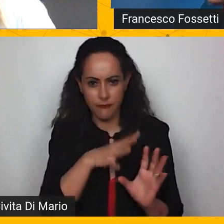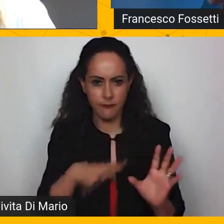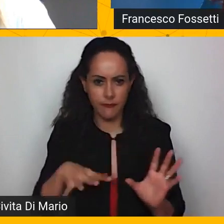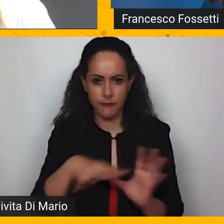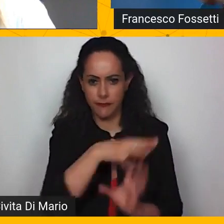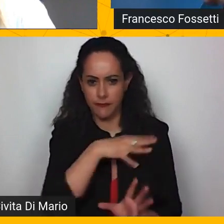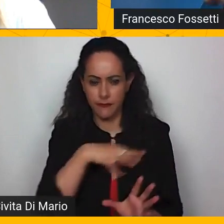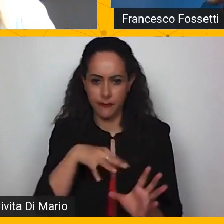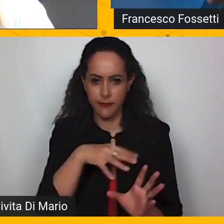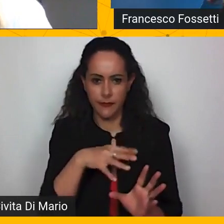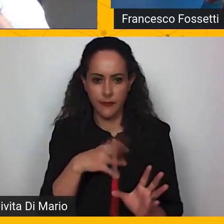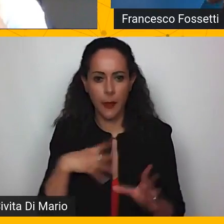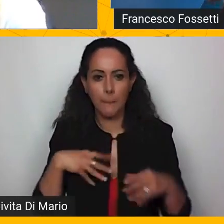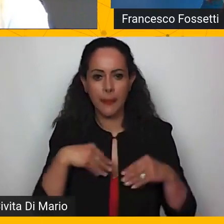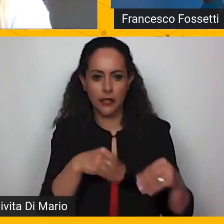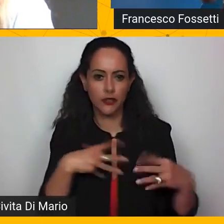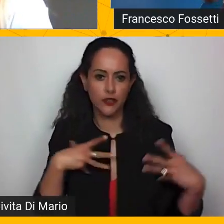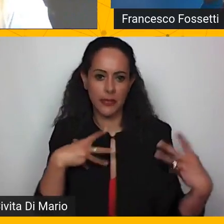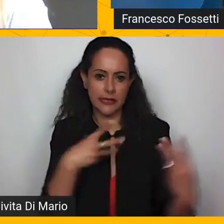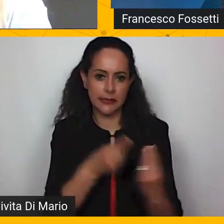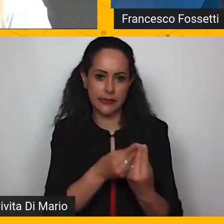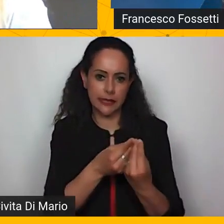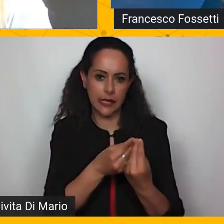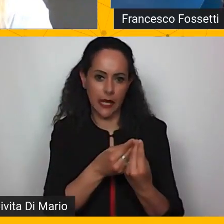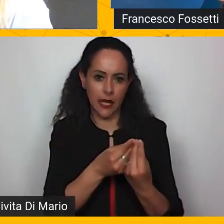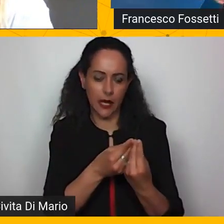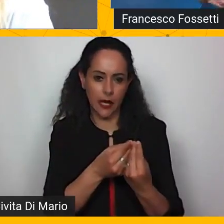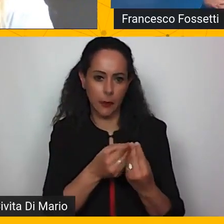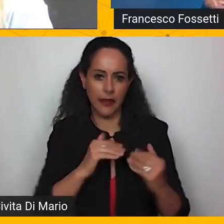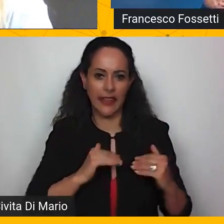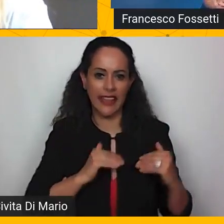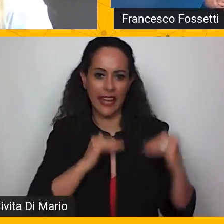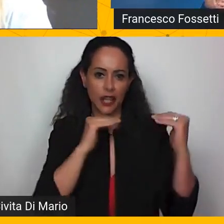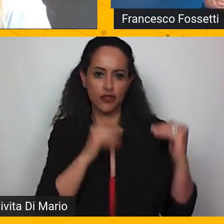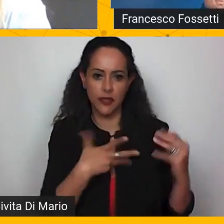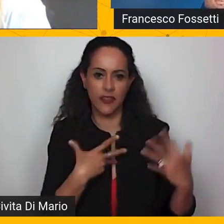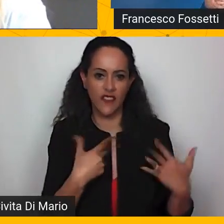attivamente e come dicevo prima